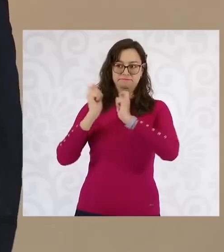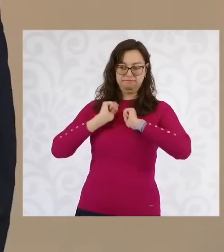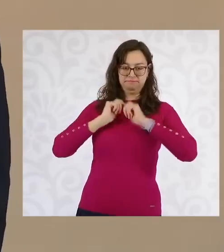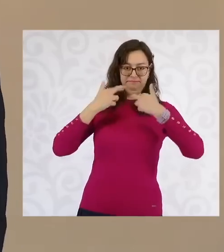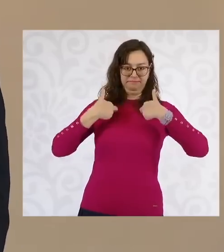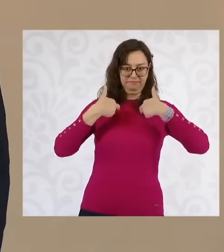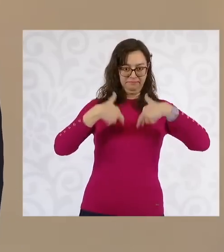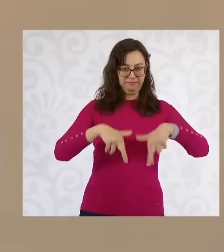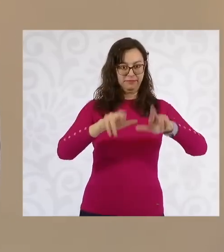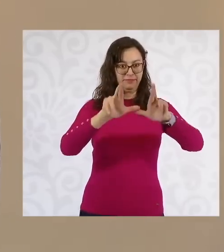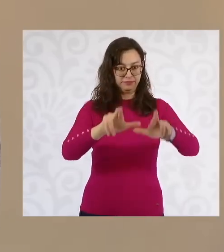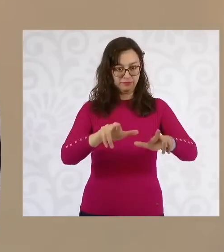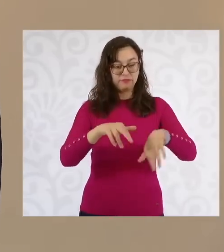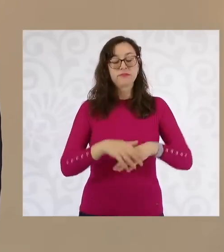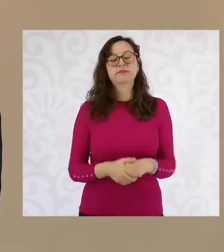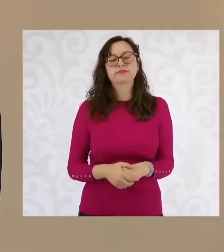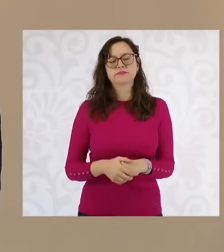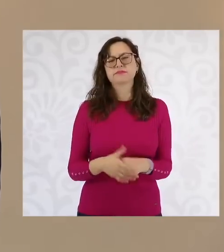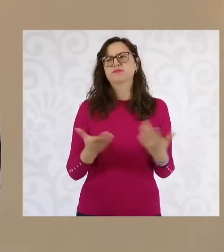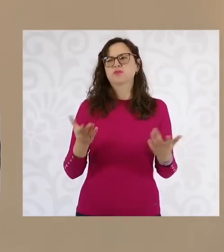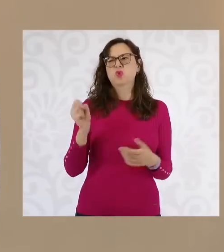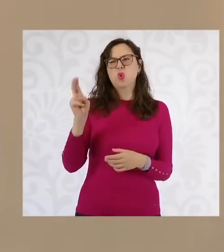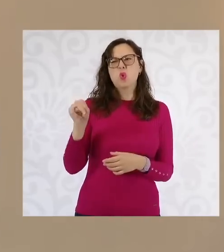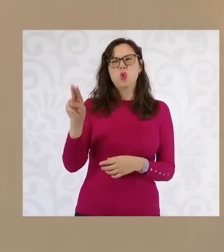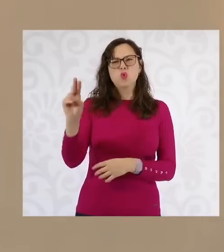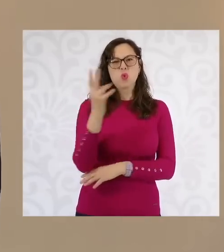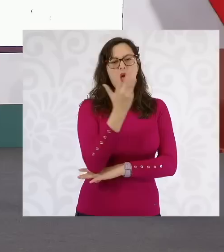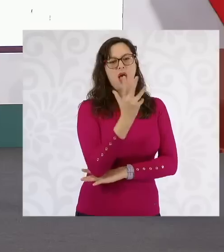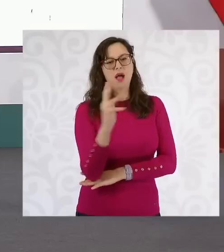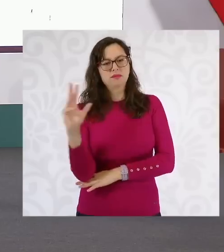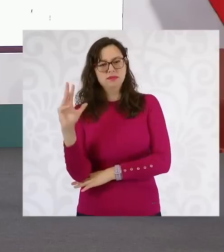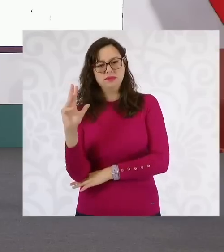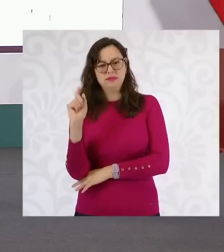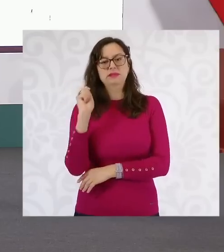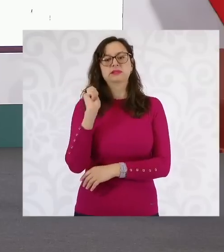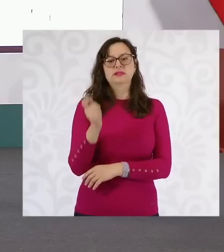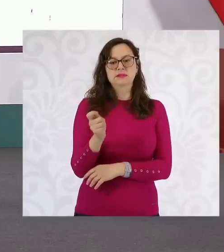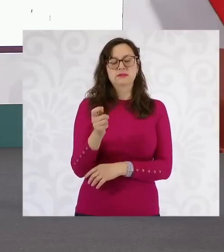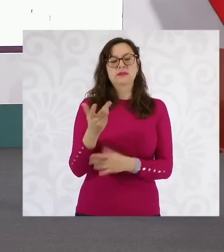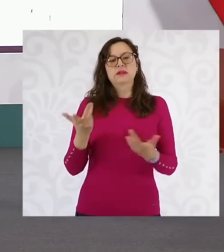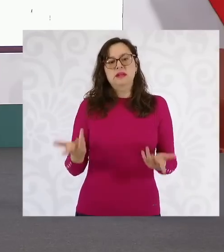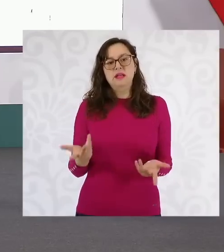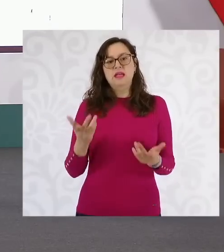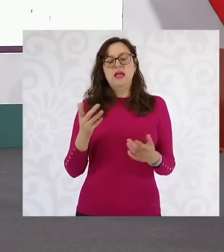UNESCO entre las organizaciones de las Naciones Unidas representa la educación ONU hábitat se